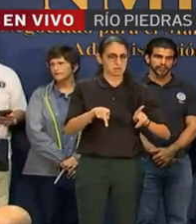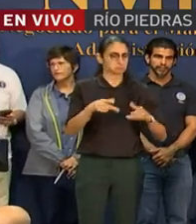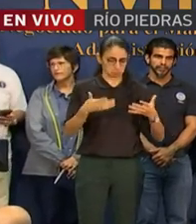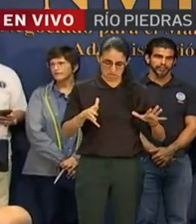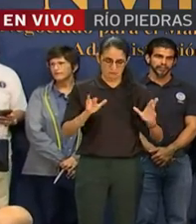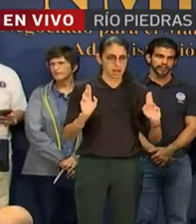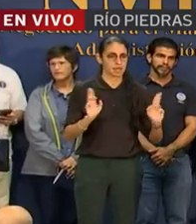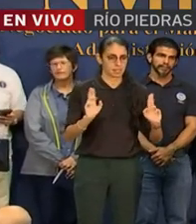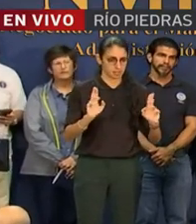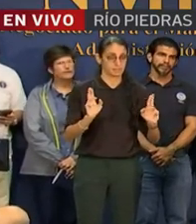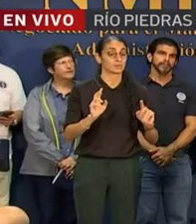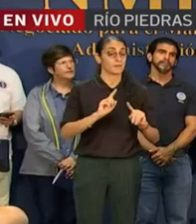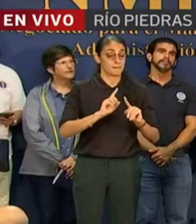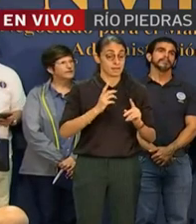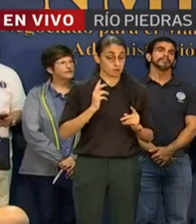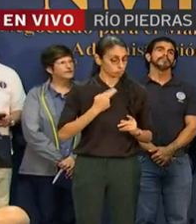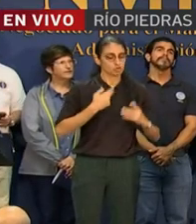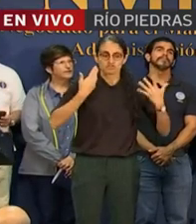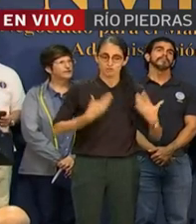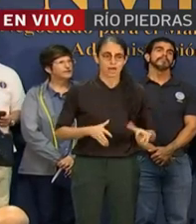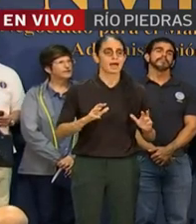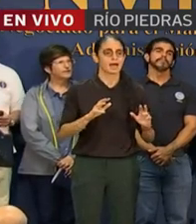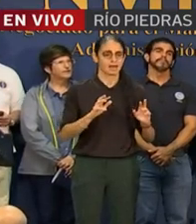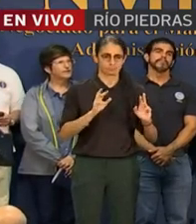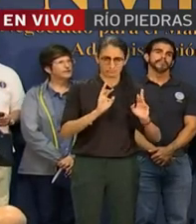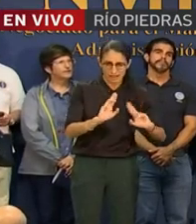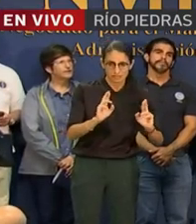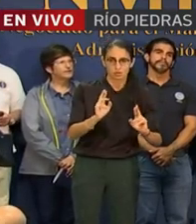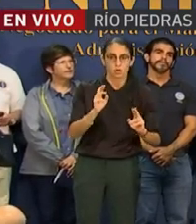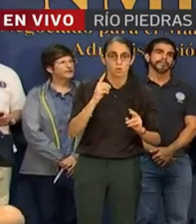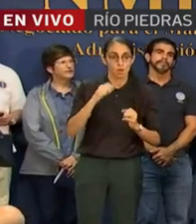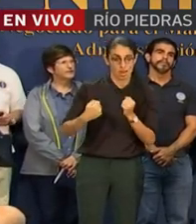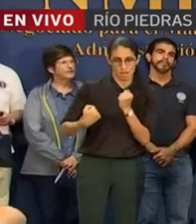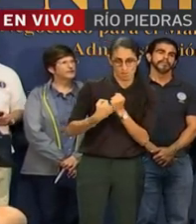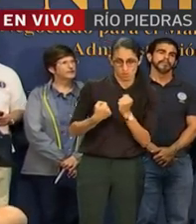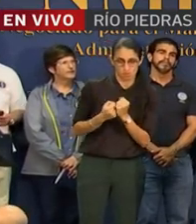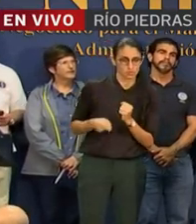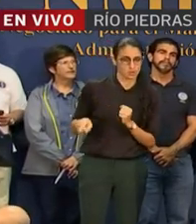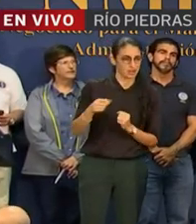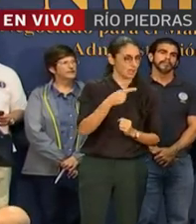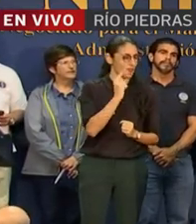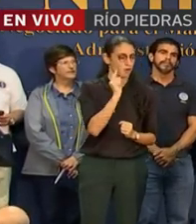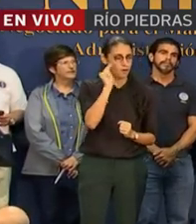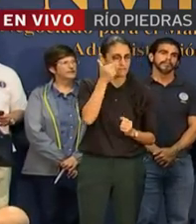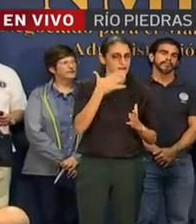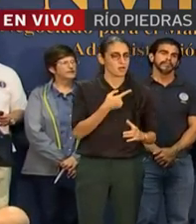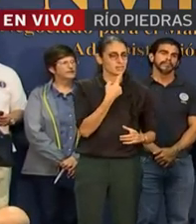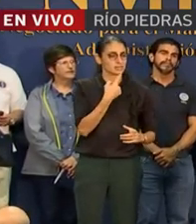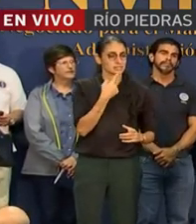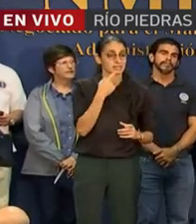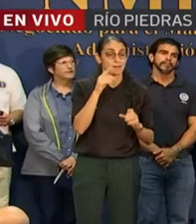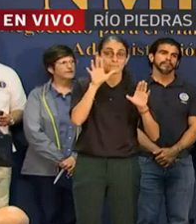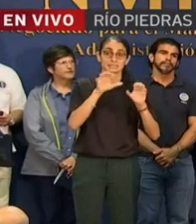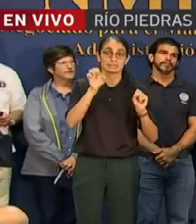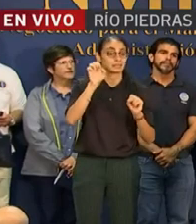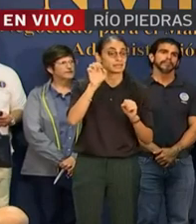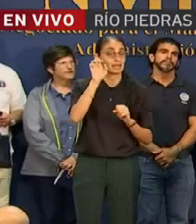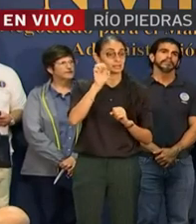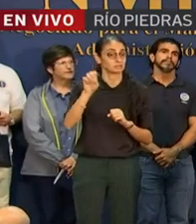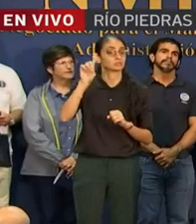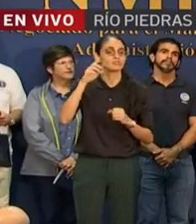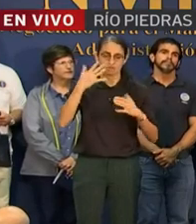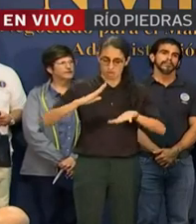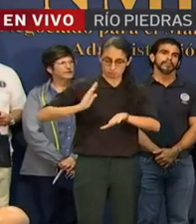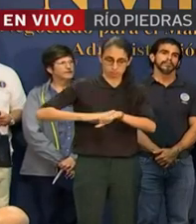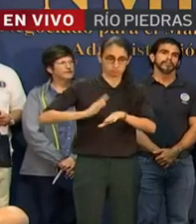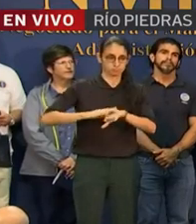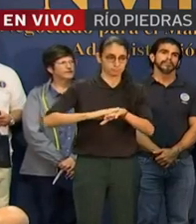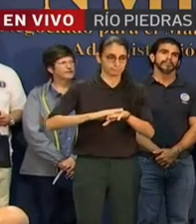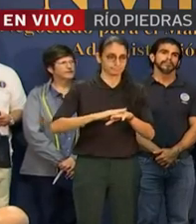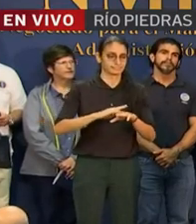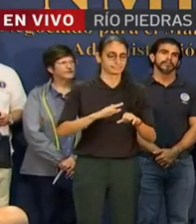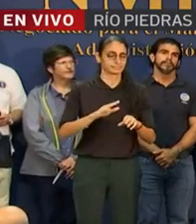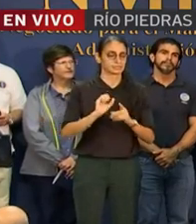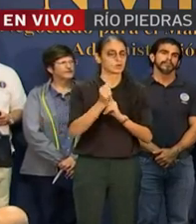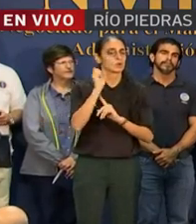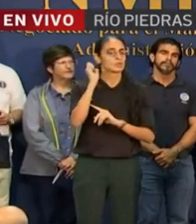EQUIPOS PARA ATENDER LA